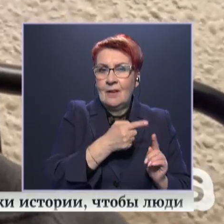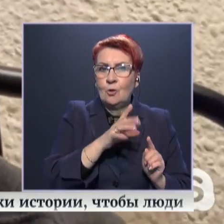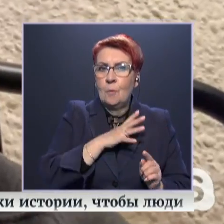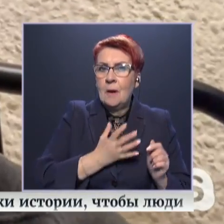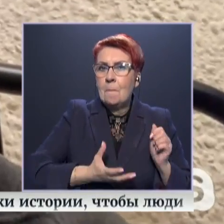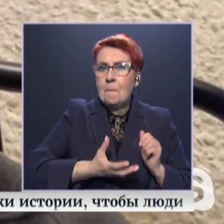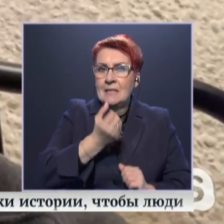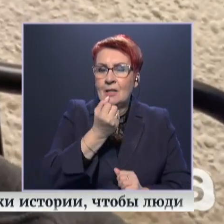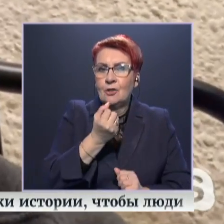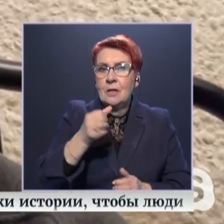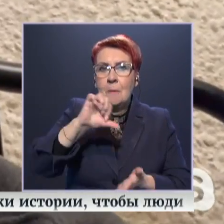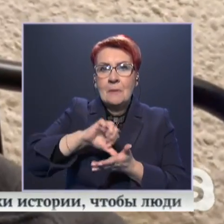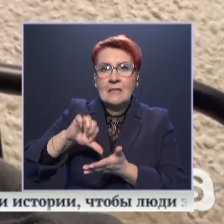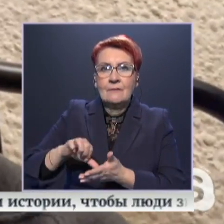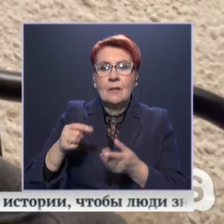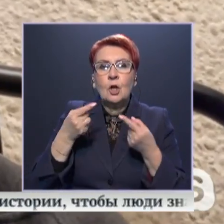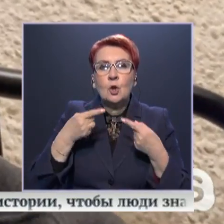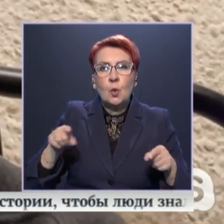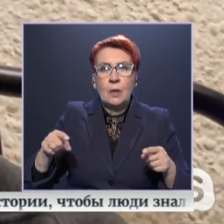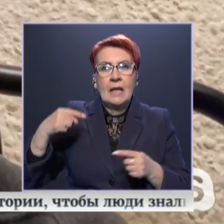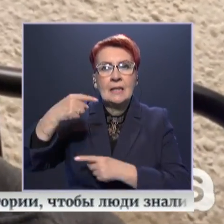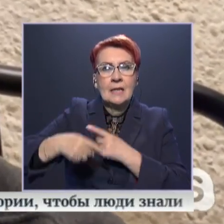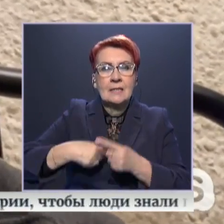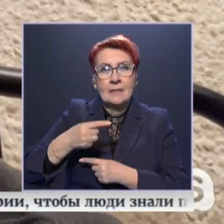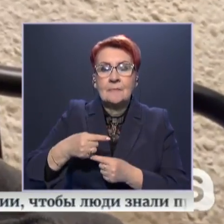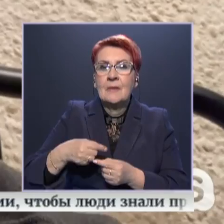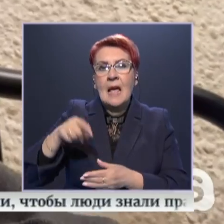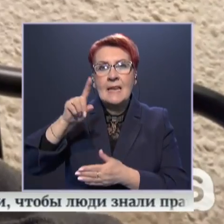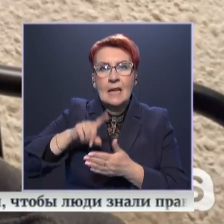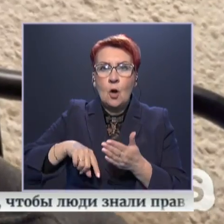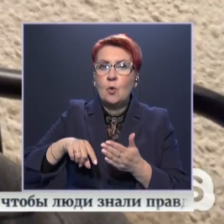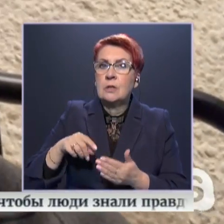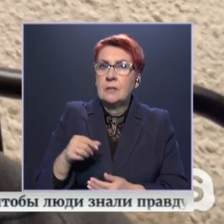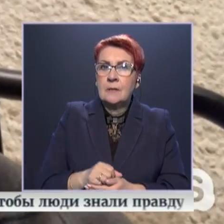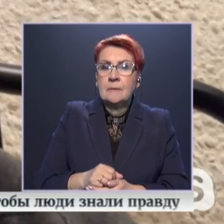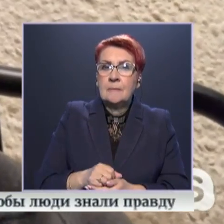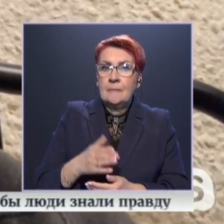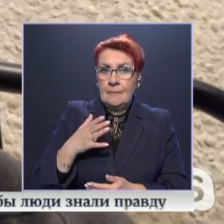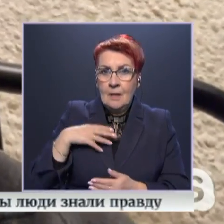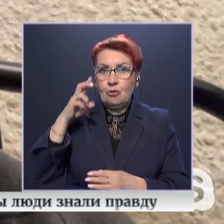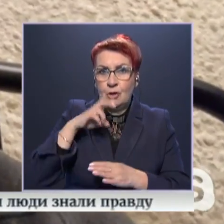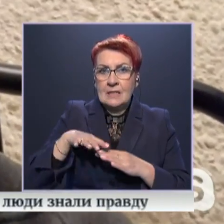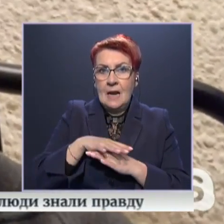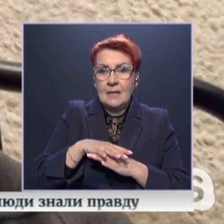также представителями других традиционных религиозных общин нашей страны Поэтому я хочу сказать церковь